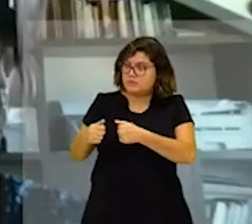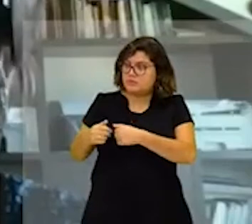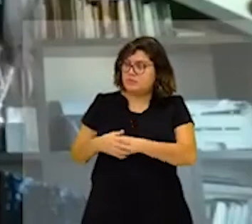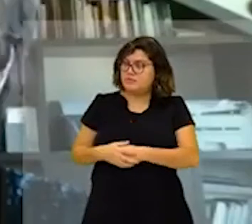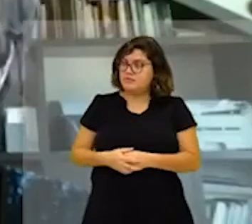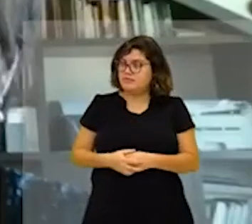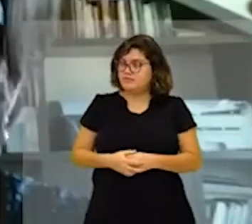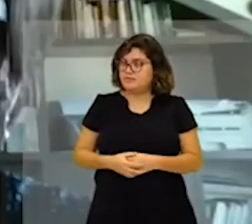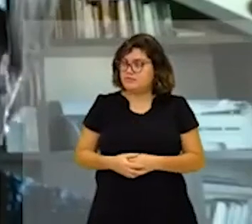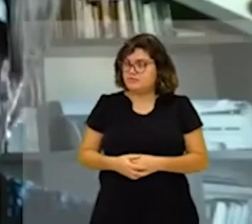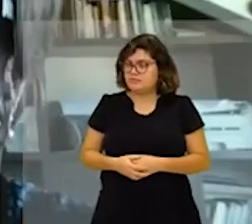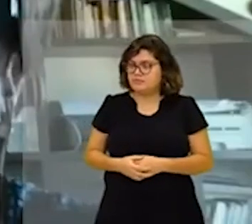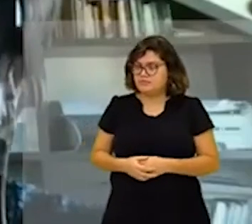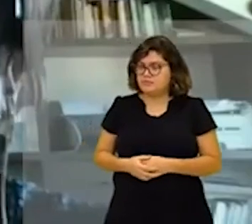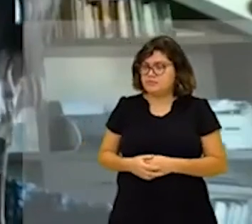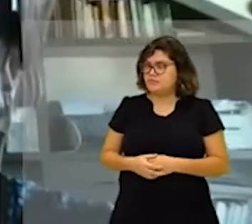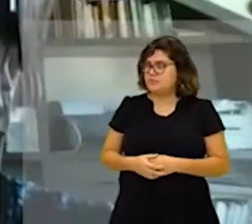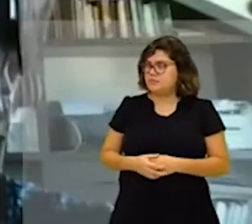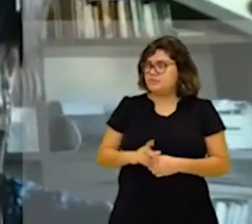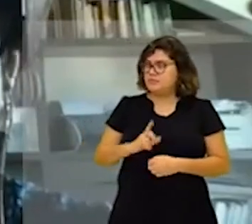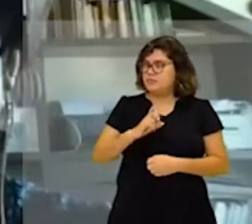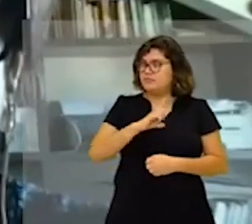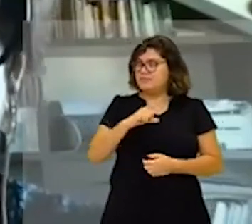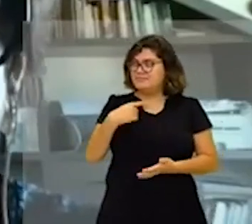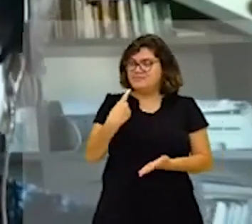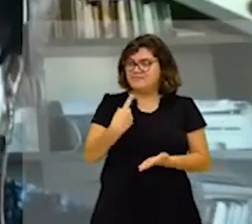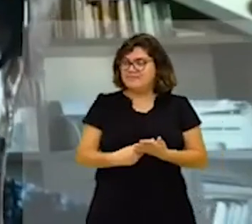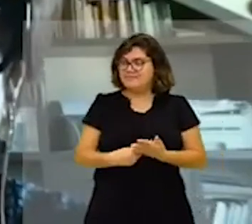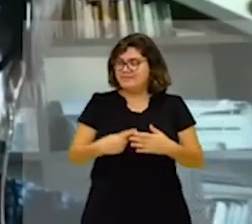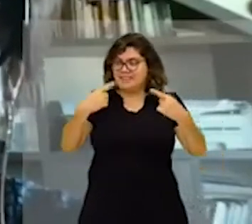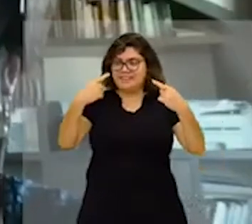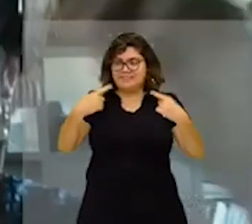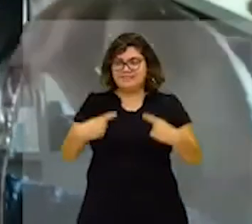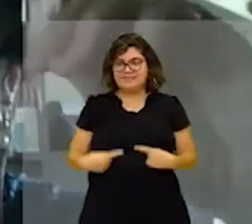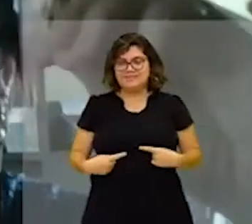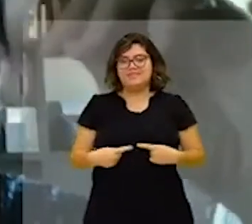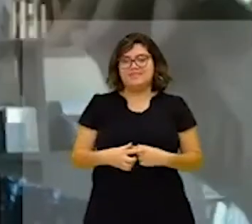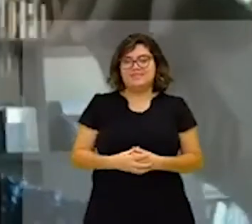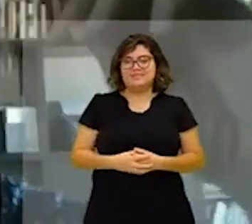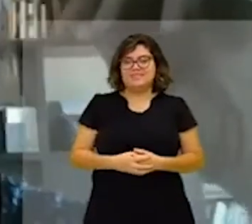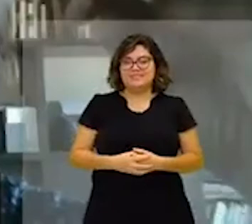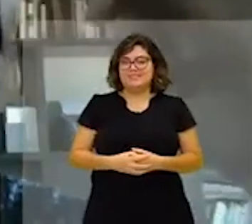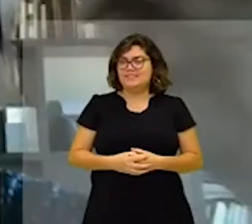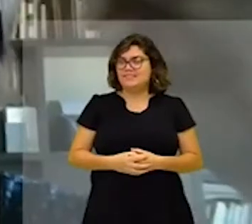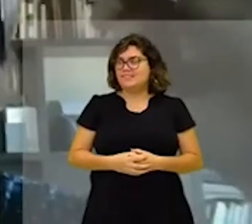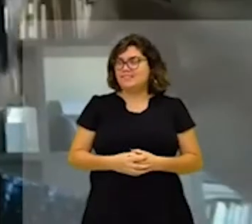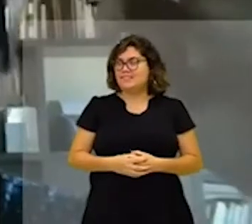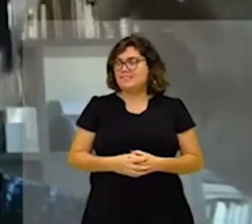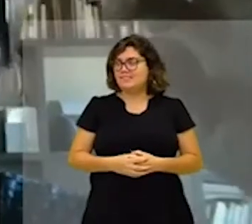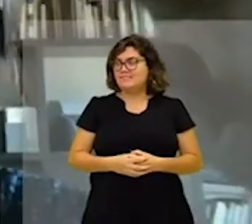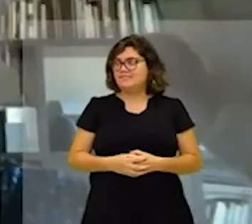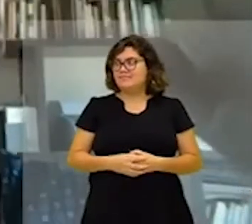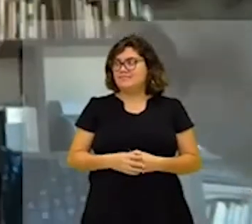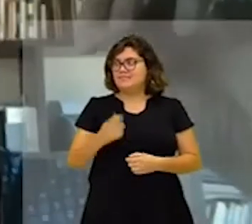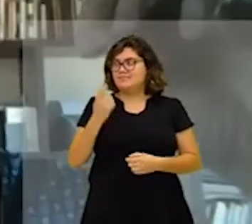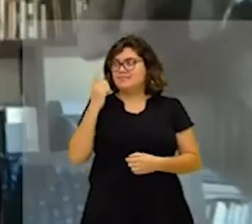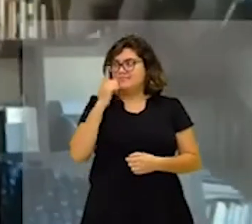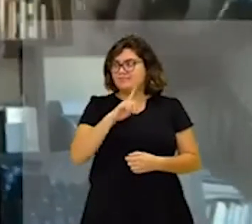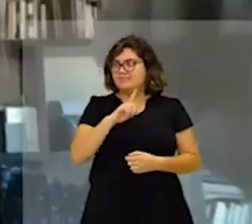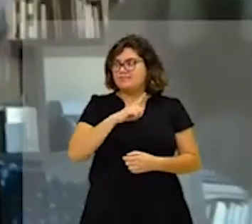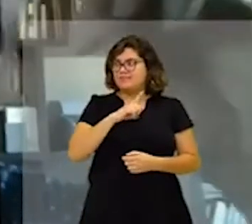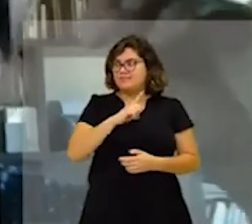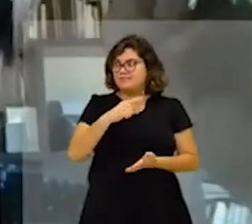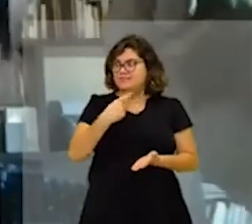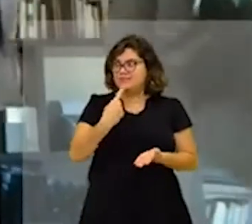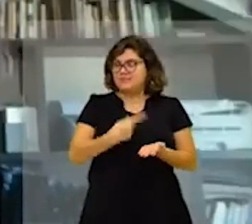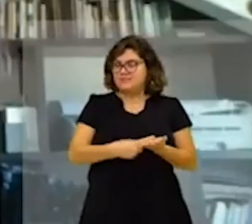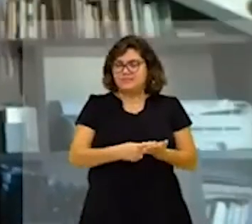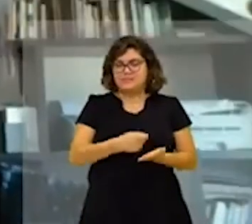ativada pela competição entre candidatos empate no entanto ainda uma dimensão que deve ser que